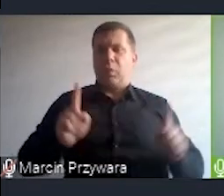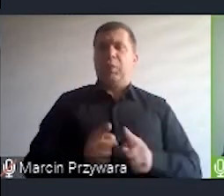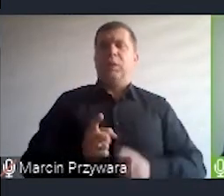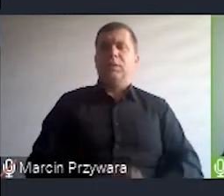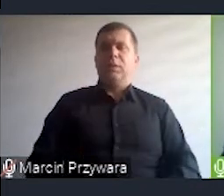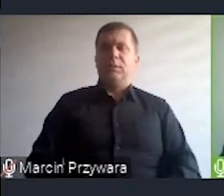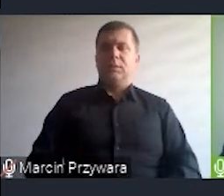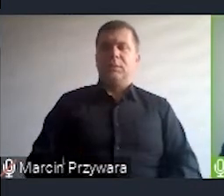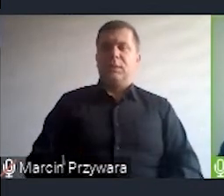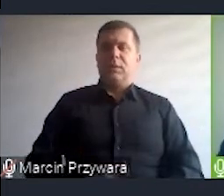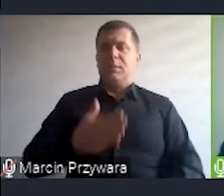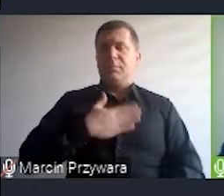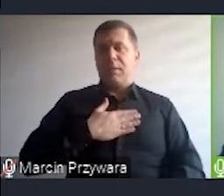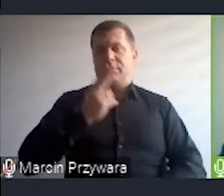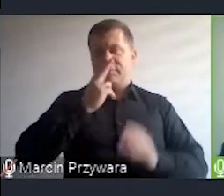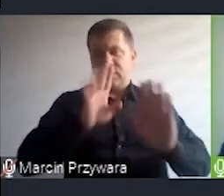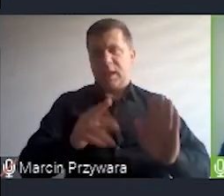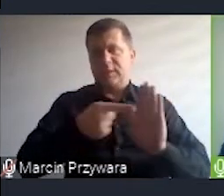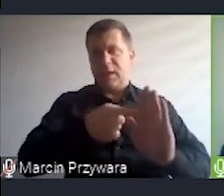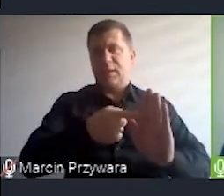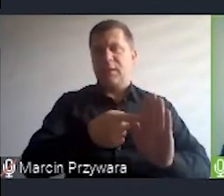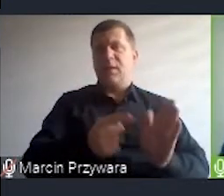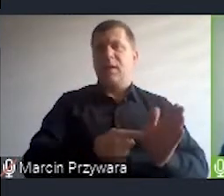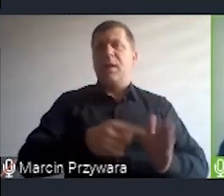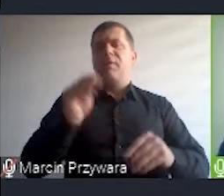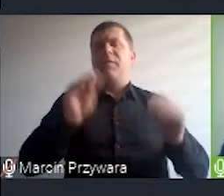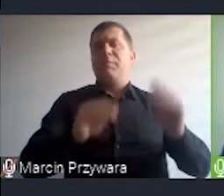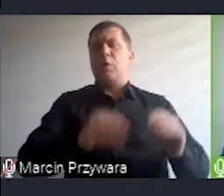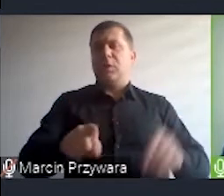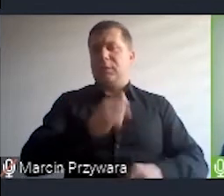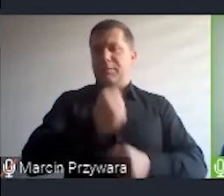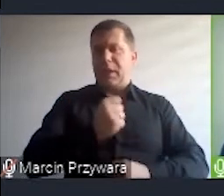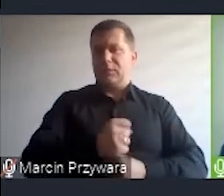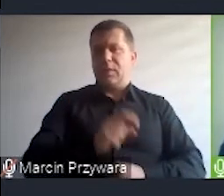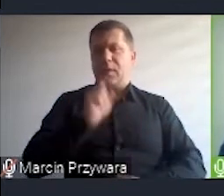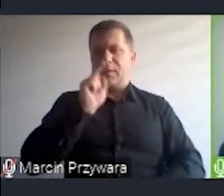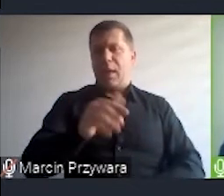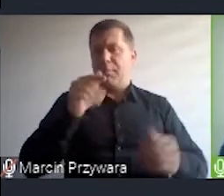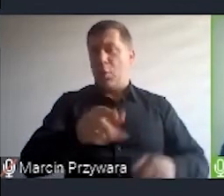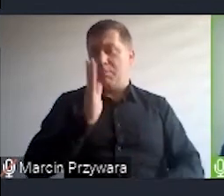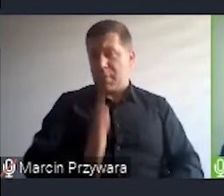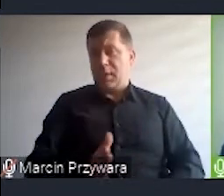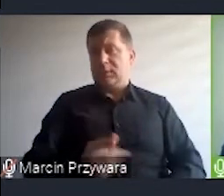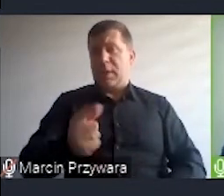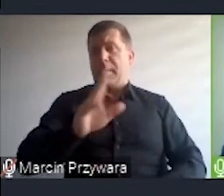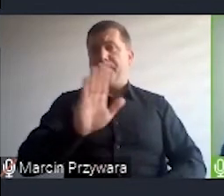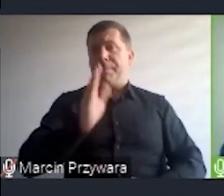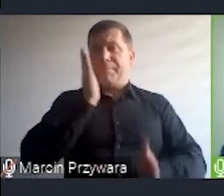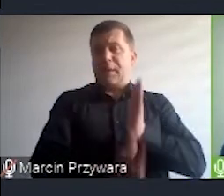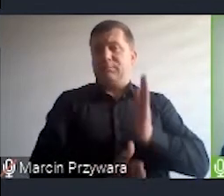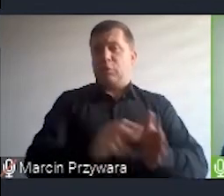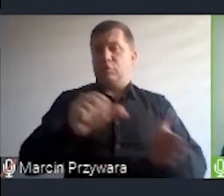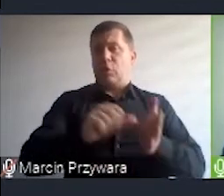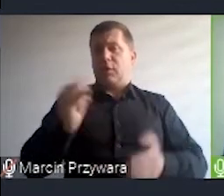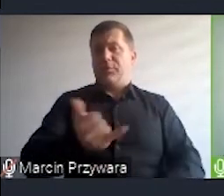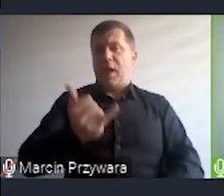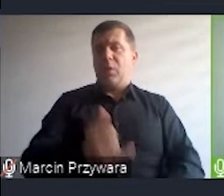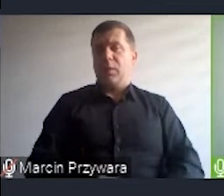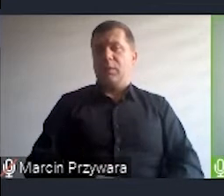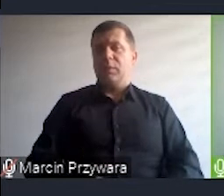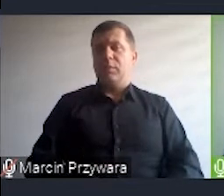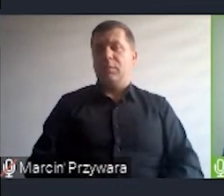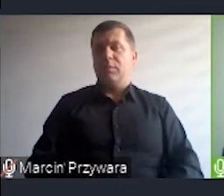Mamy wskazane wyposażenie pracowni i tak ono będzie takim bezpośrednim środkiem trwałym,